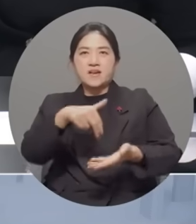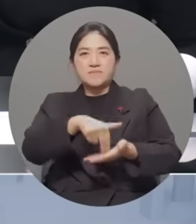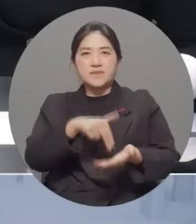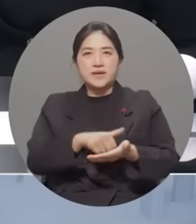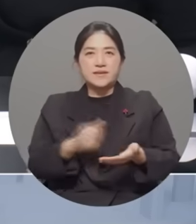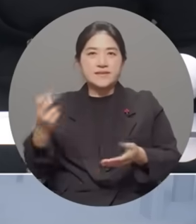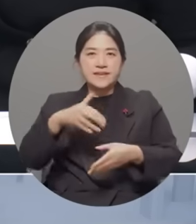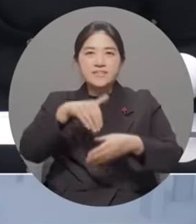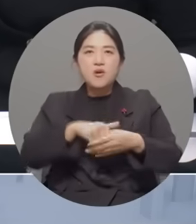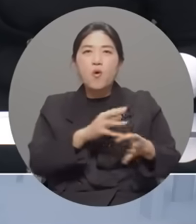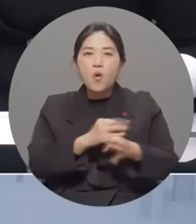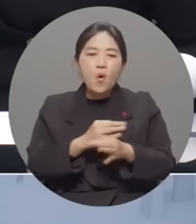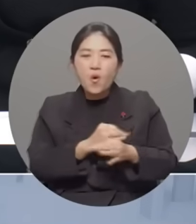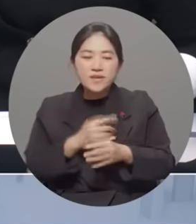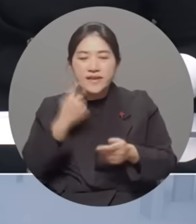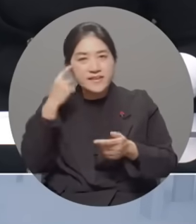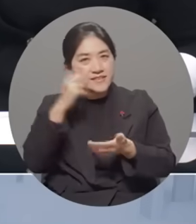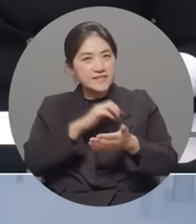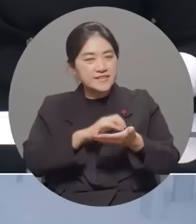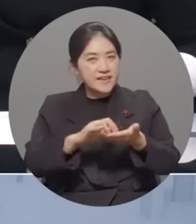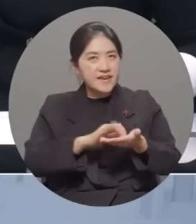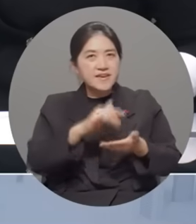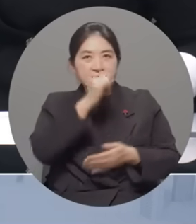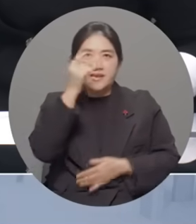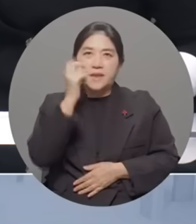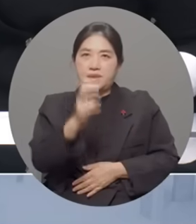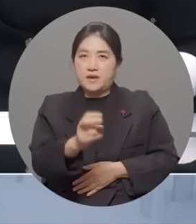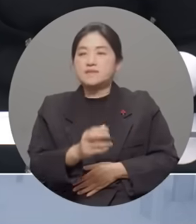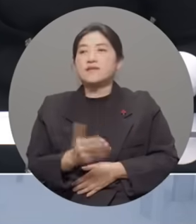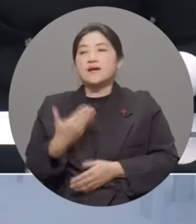야당들 입장에서는 재의결을 언제 할지도 따져볼 겁니다.